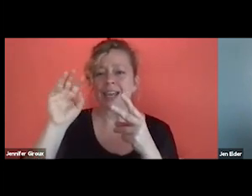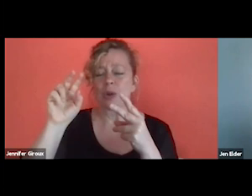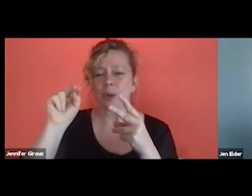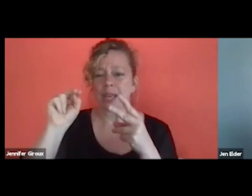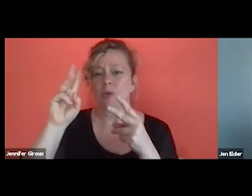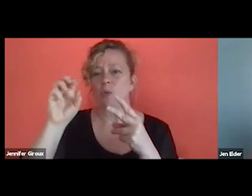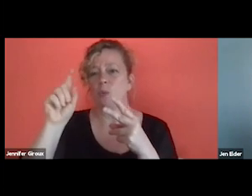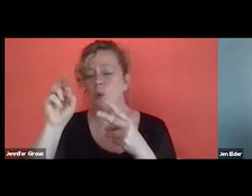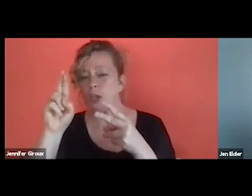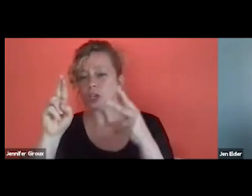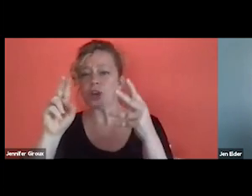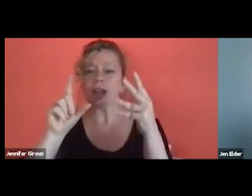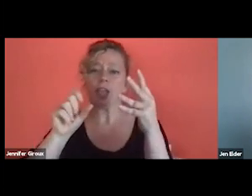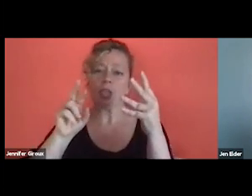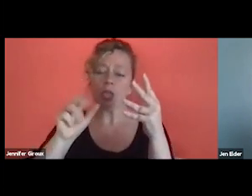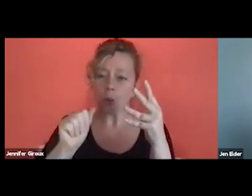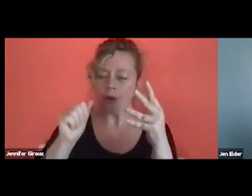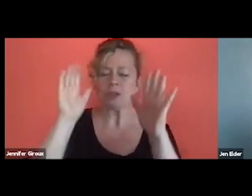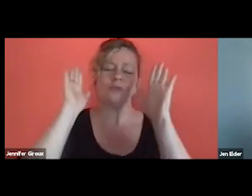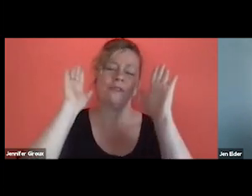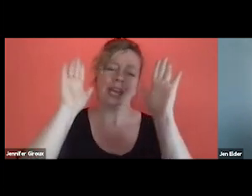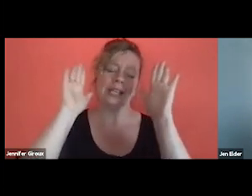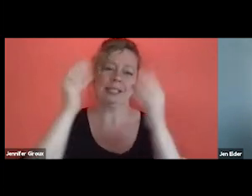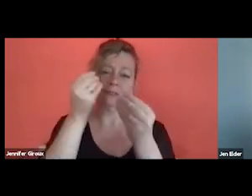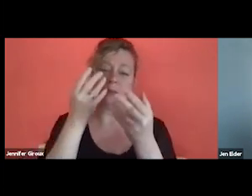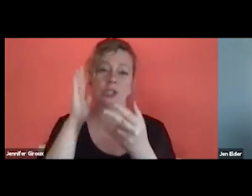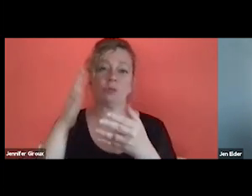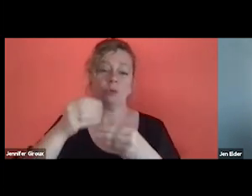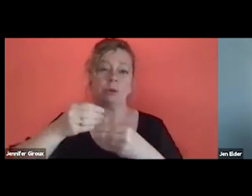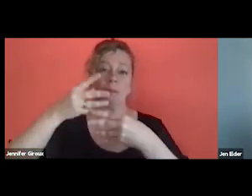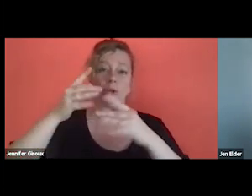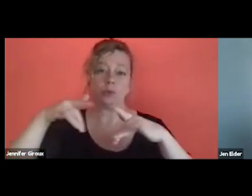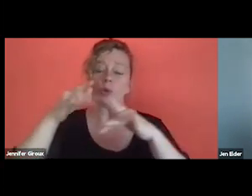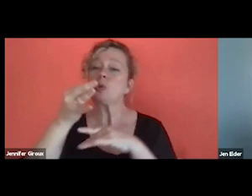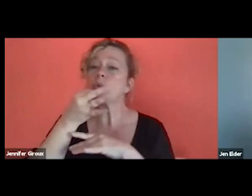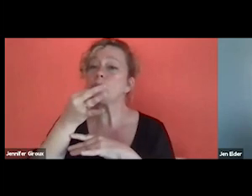por esta fenomenal información. Publicaremos una grabación en breve con una transcripción.